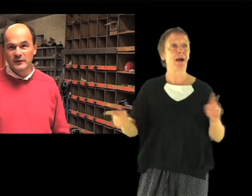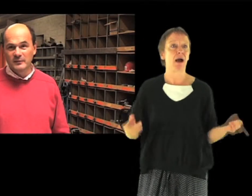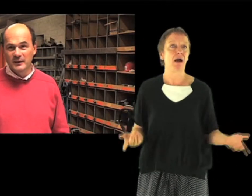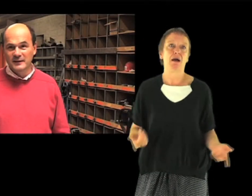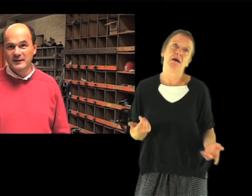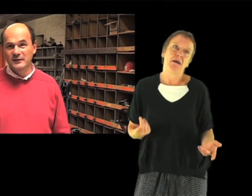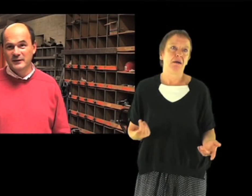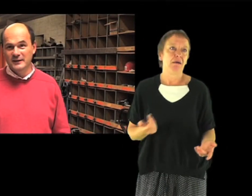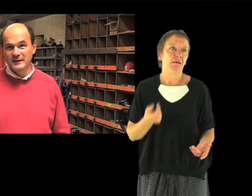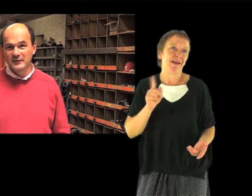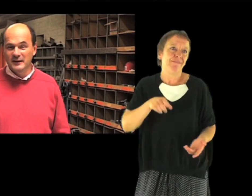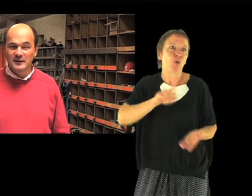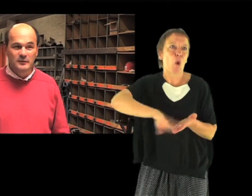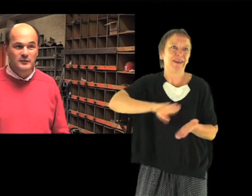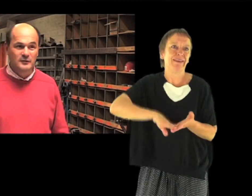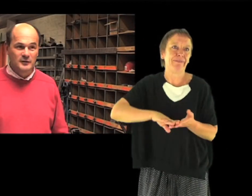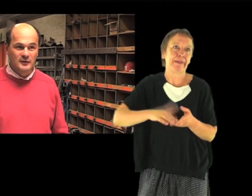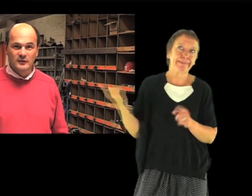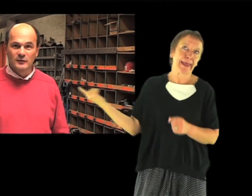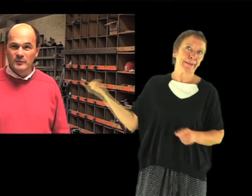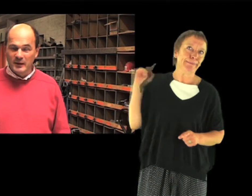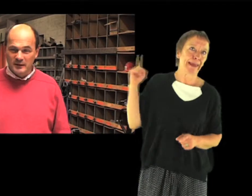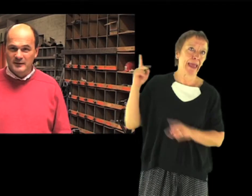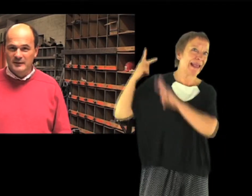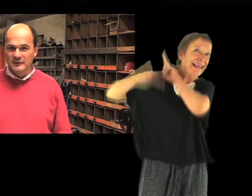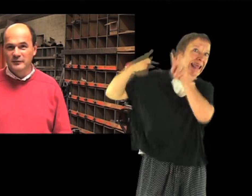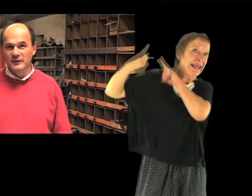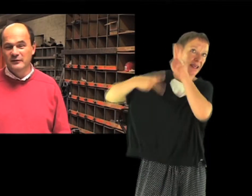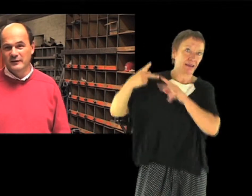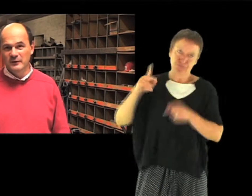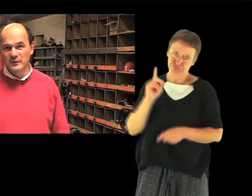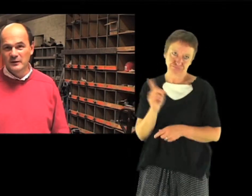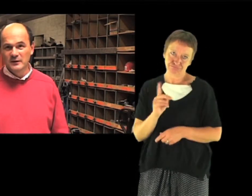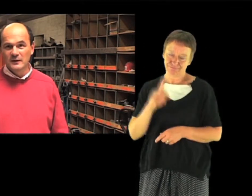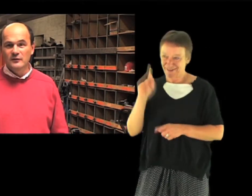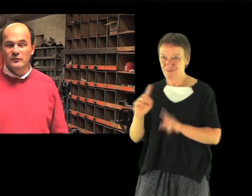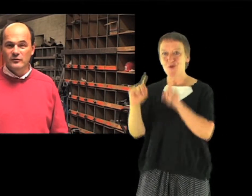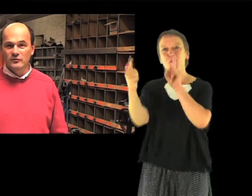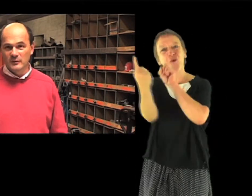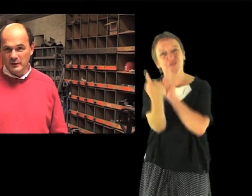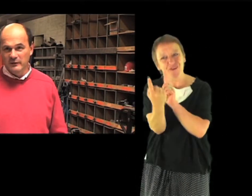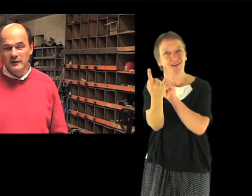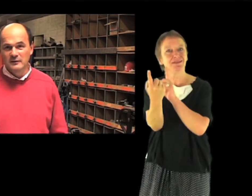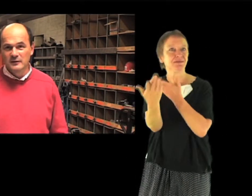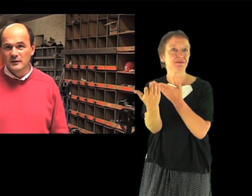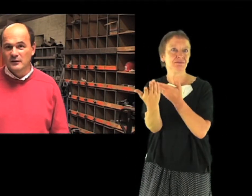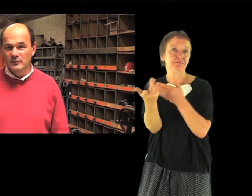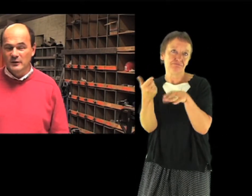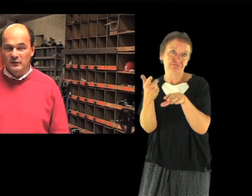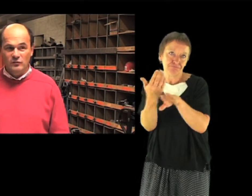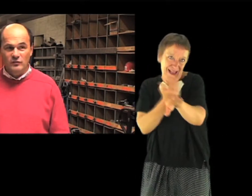mais il ne faut pas venir par derrière pour lui parler. Il faut être face à lui Donc, je les préviens.